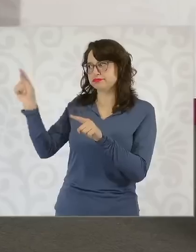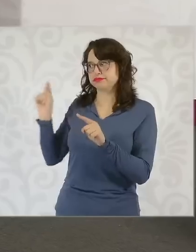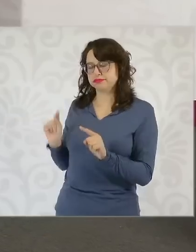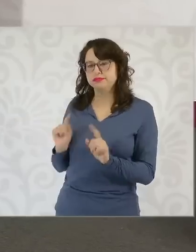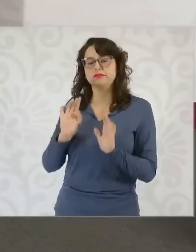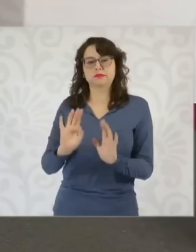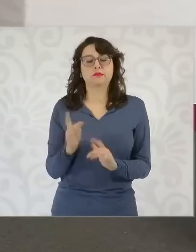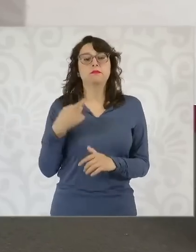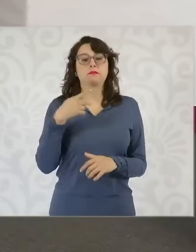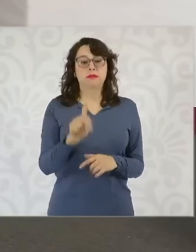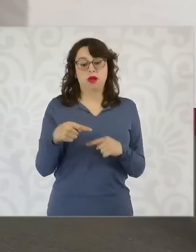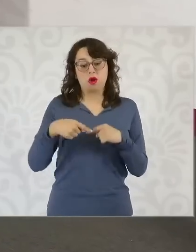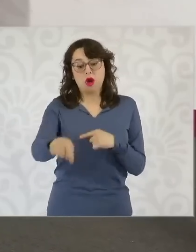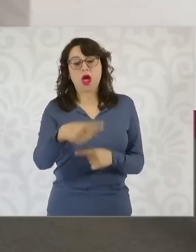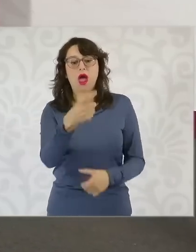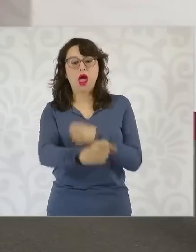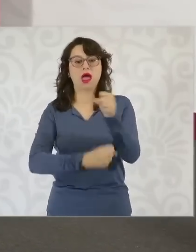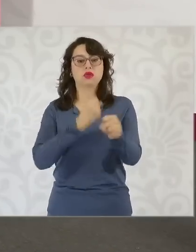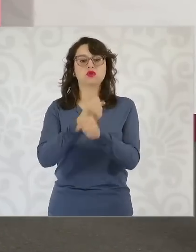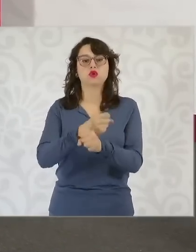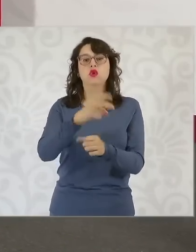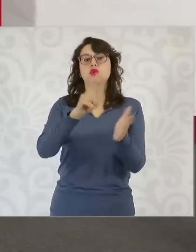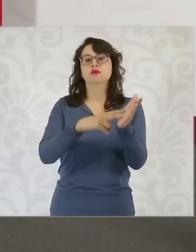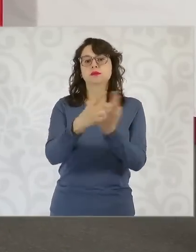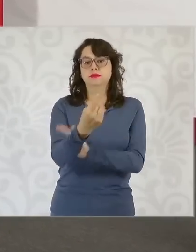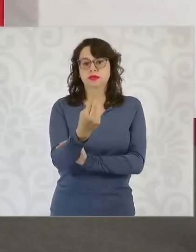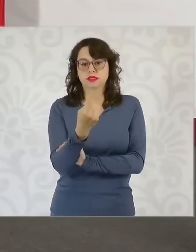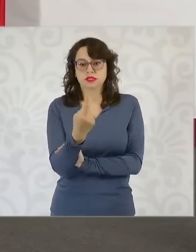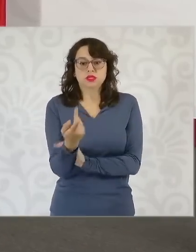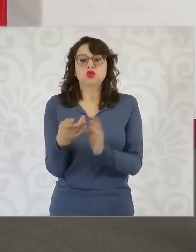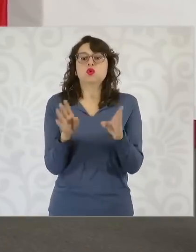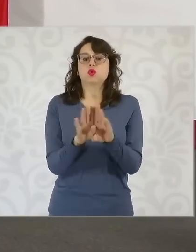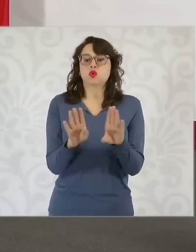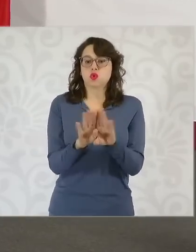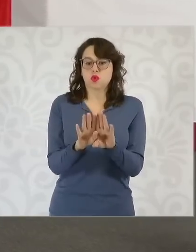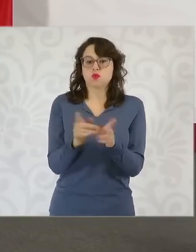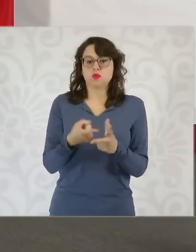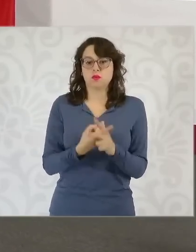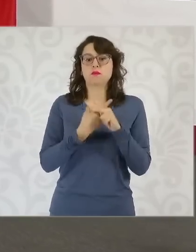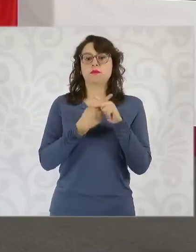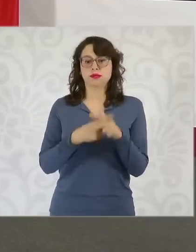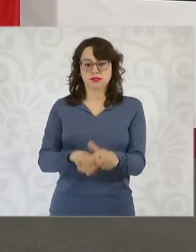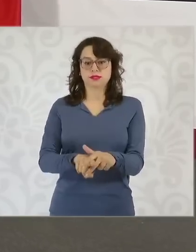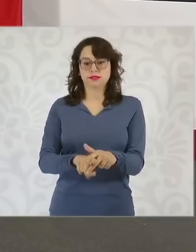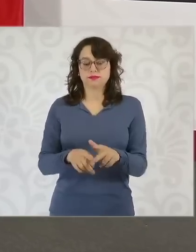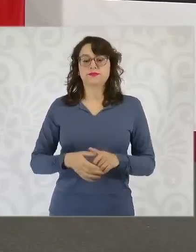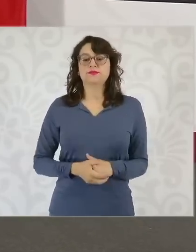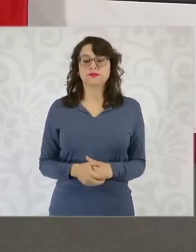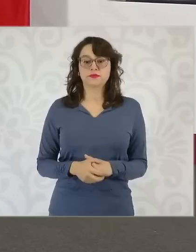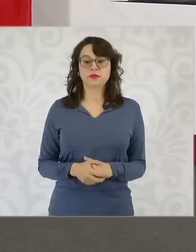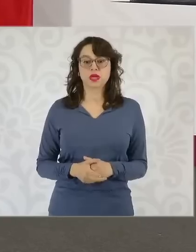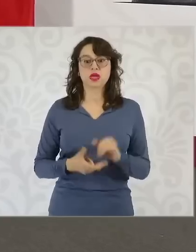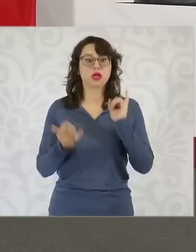qué vamos a intervenir ahí viene también lo de mejora de Oaxaca de los caminos de